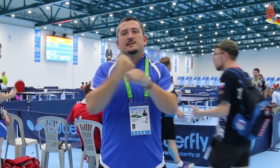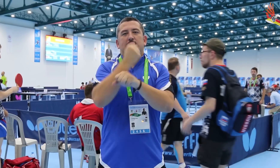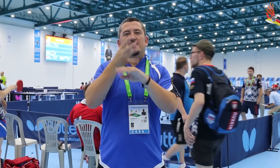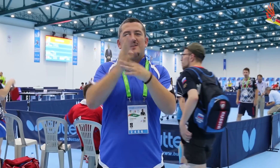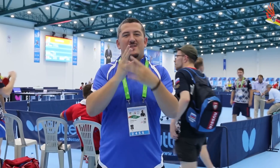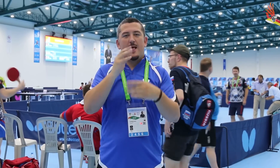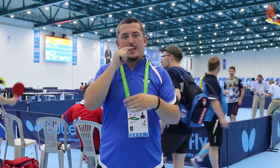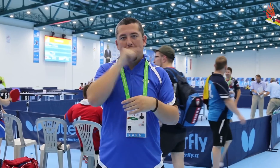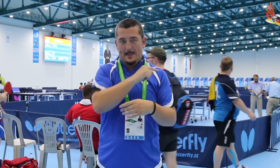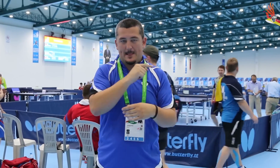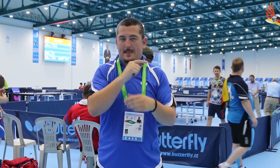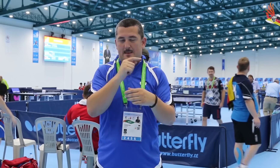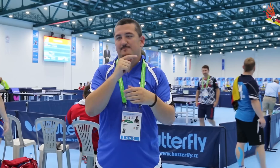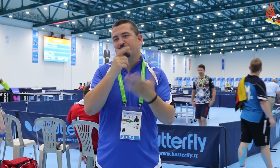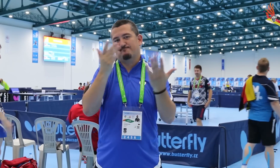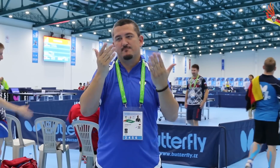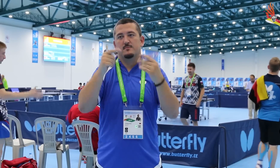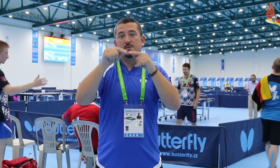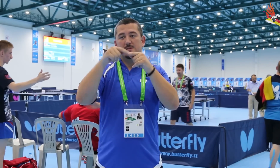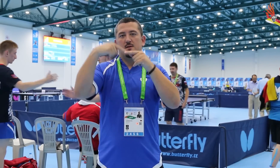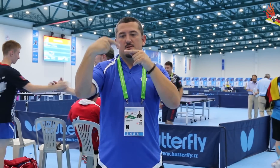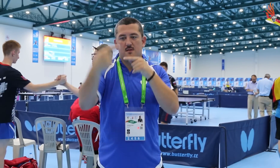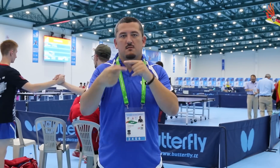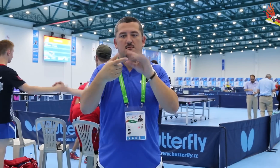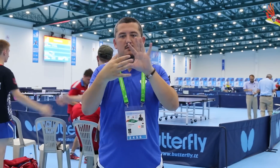Nachdem wir im Viertelfinale verloren haben, ging die Motivation ein bisschen runter.